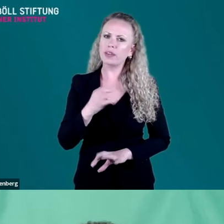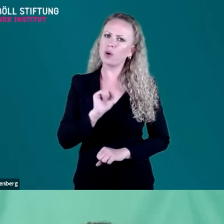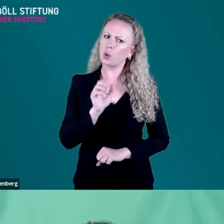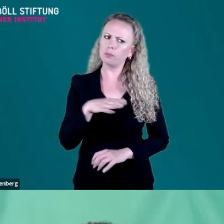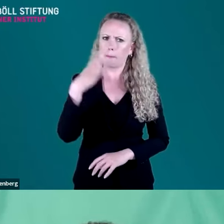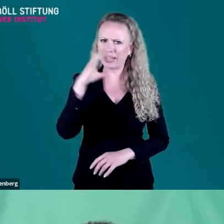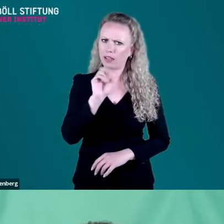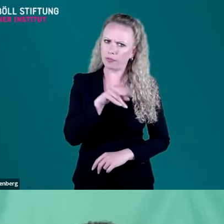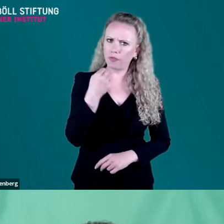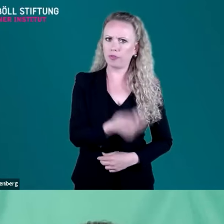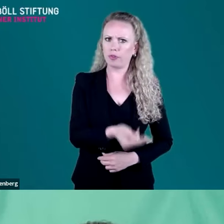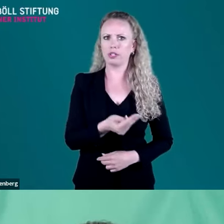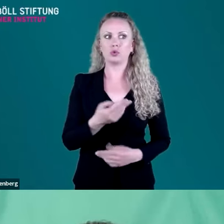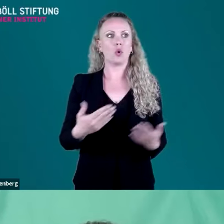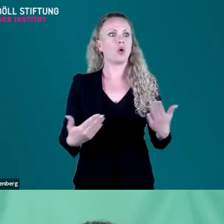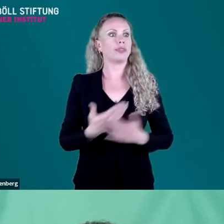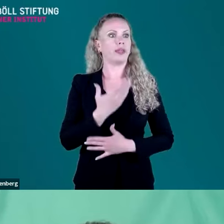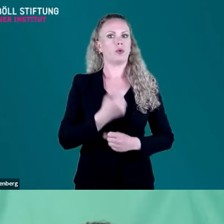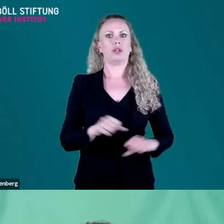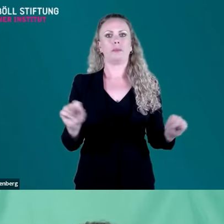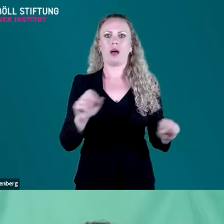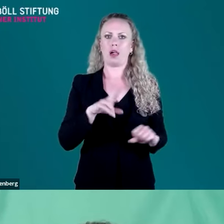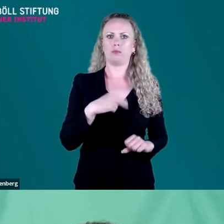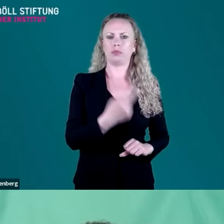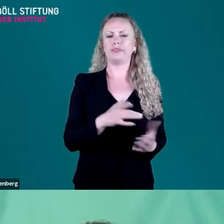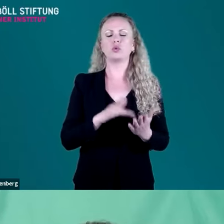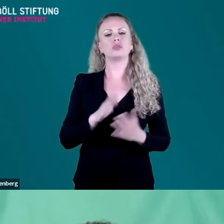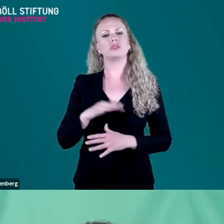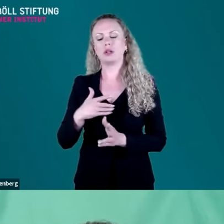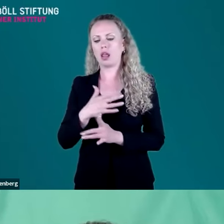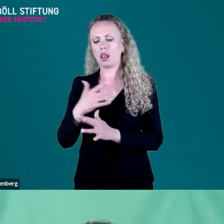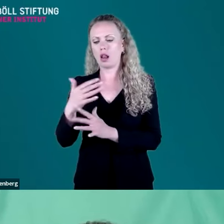Weil ganz zum Schluss, bei den Erläuterungen, kam mal dieses Wort „staatsfeindlich“ vor,